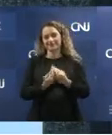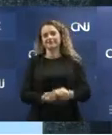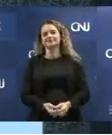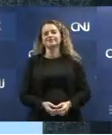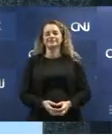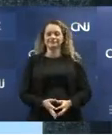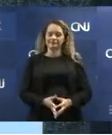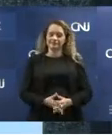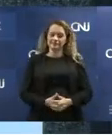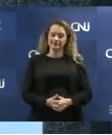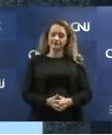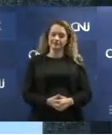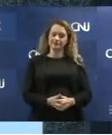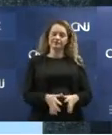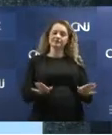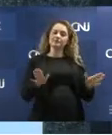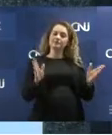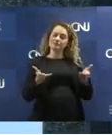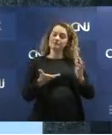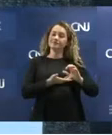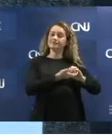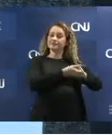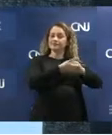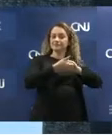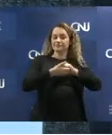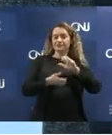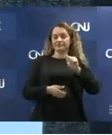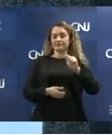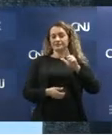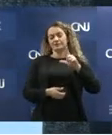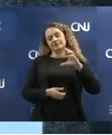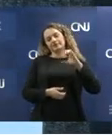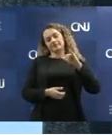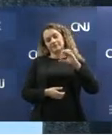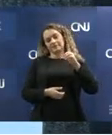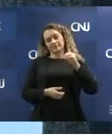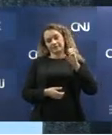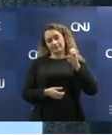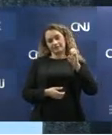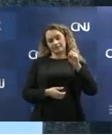Alcides Batista, procurador geral, Dr. Valter Shuenquener e